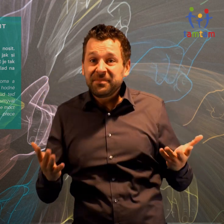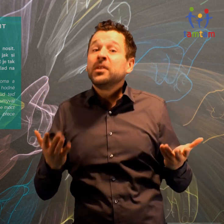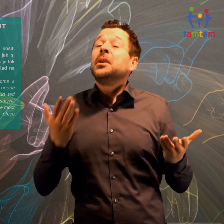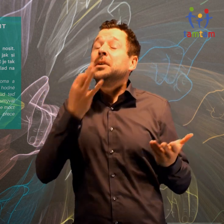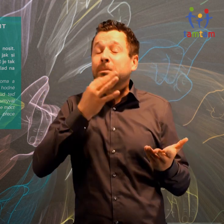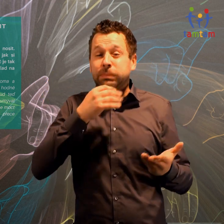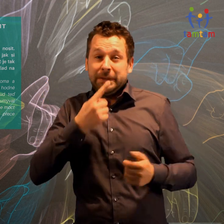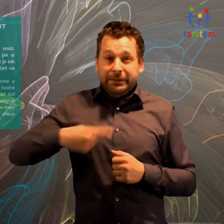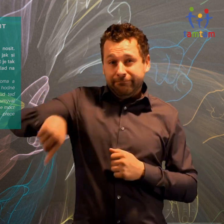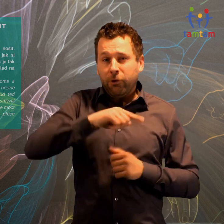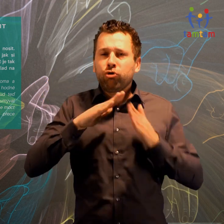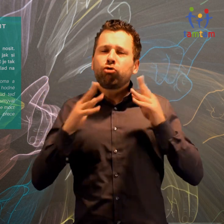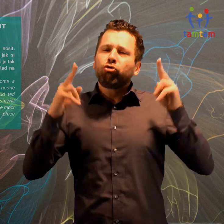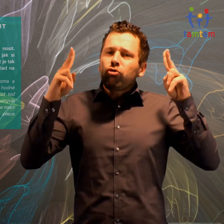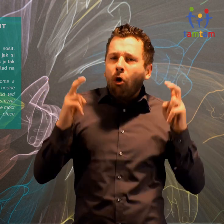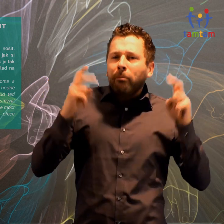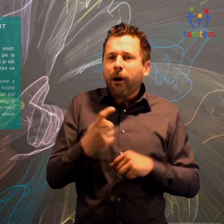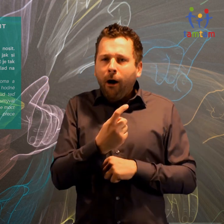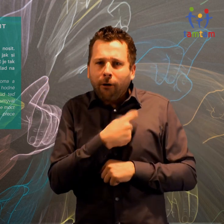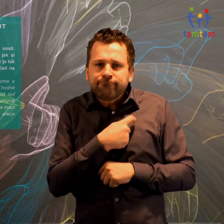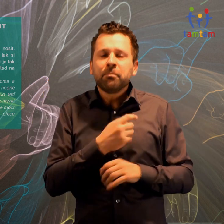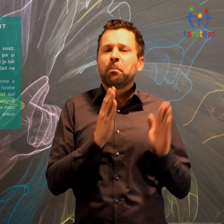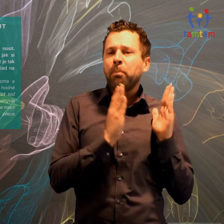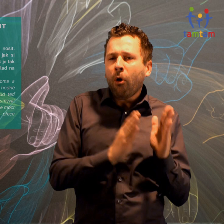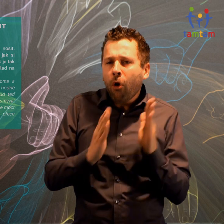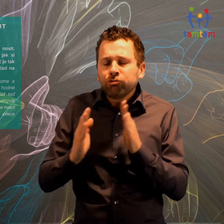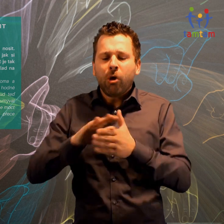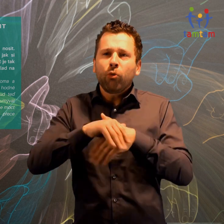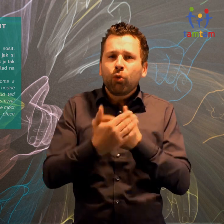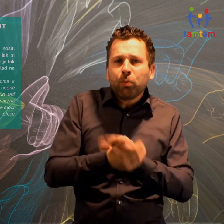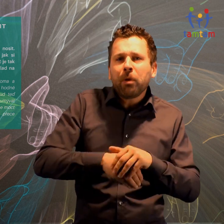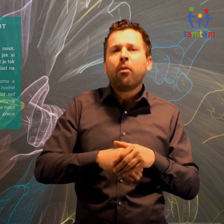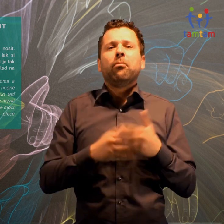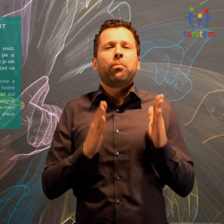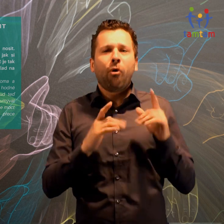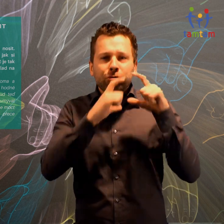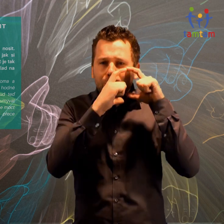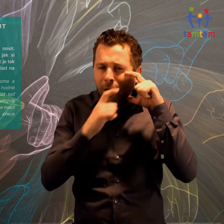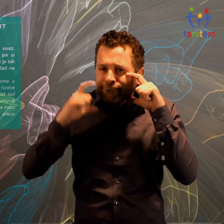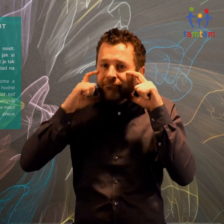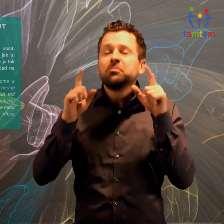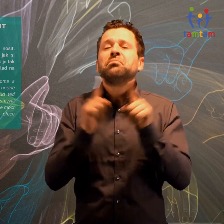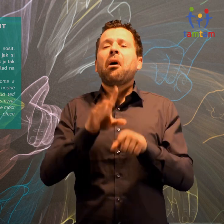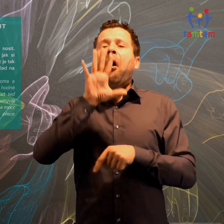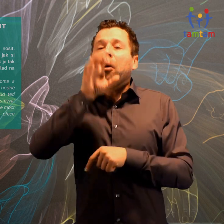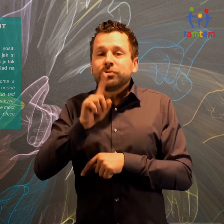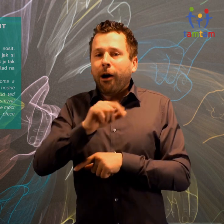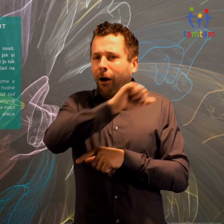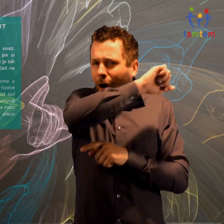Pokud zůstaneme všichni doma, budeme si správně mýt ruce, nosit roušku a při kašlání si zakrávat ústa,